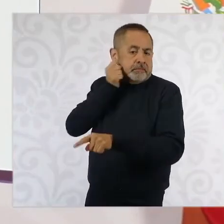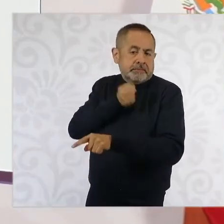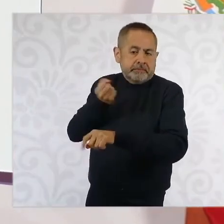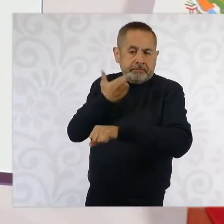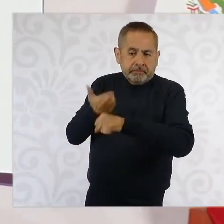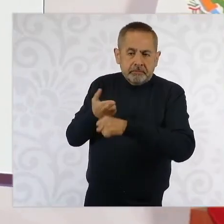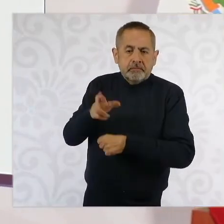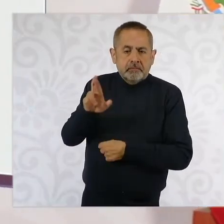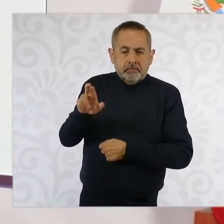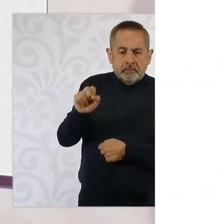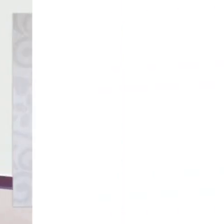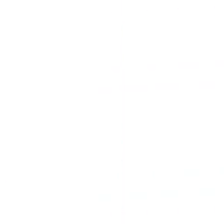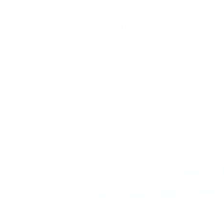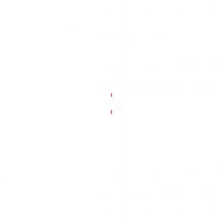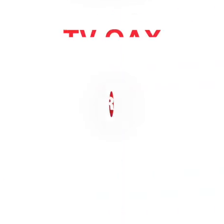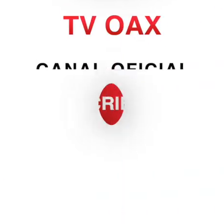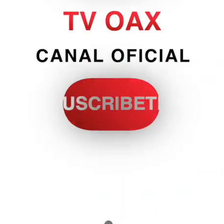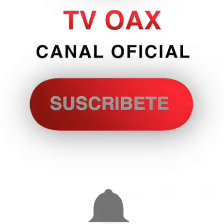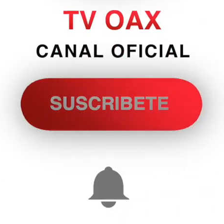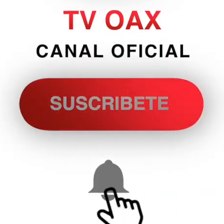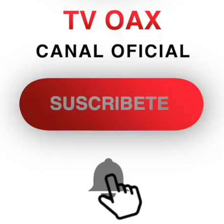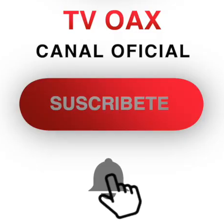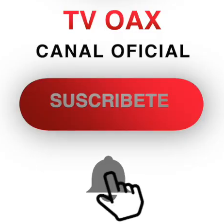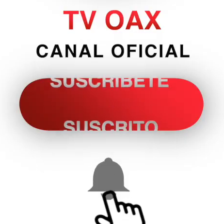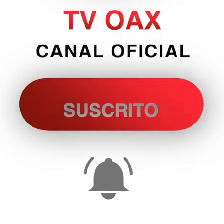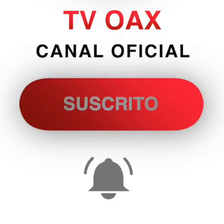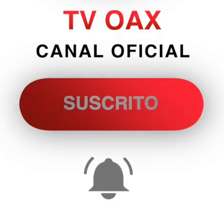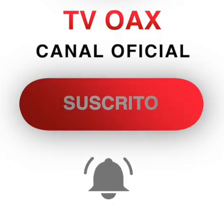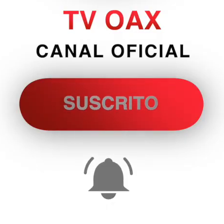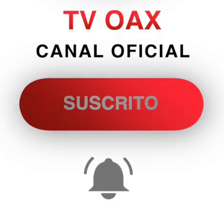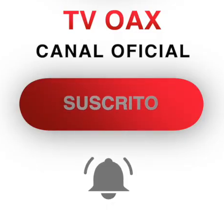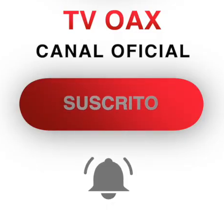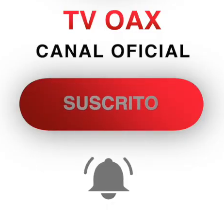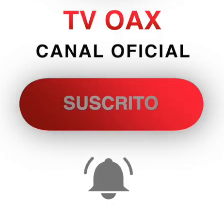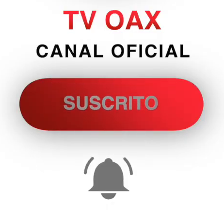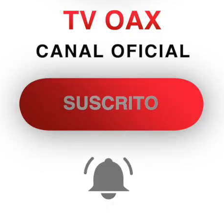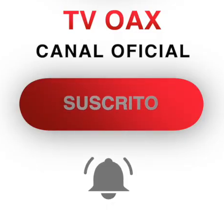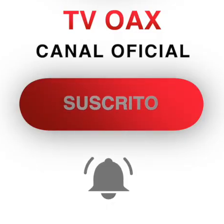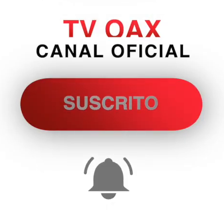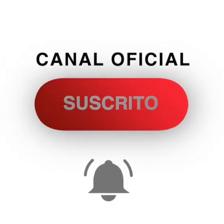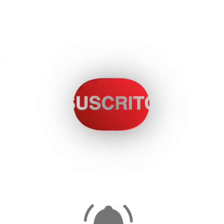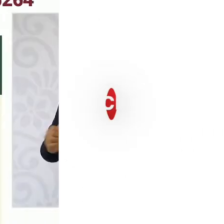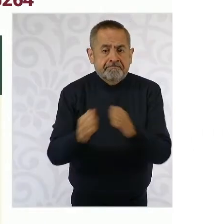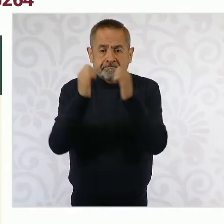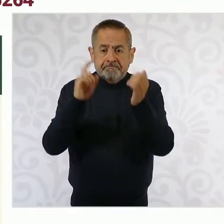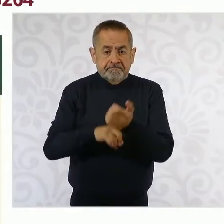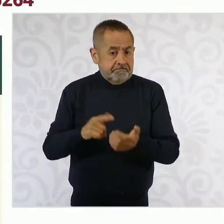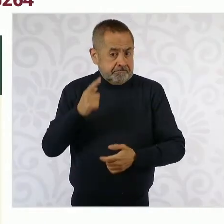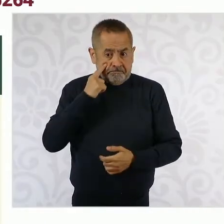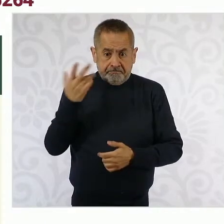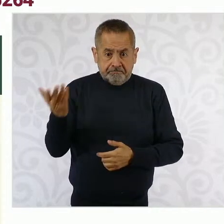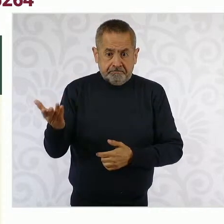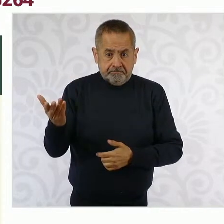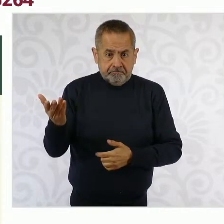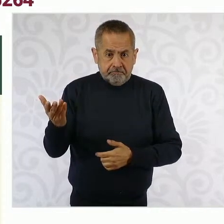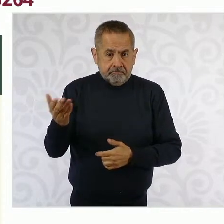Aquí están los teléfonos a los que pueden llamar y las redes sociales donde pueden comunicarse